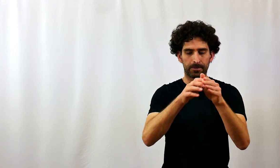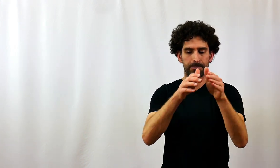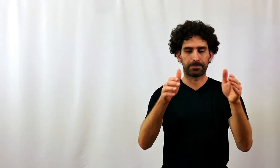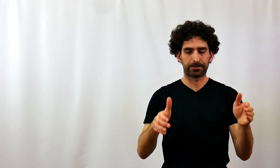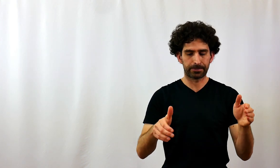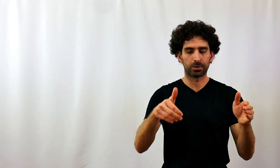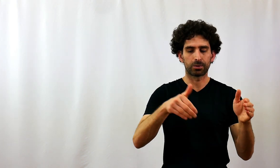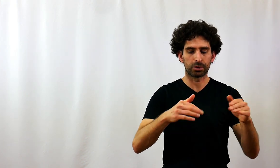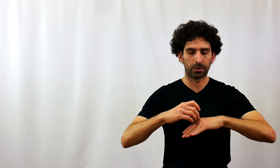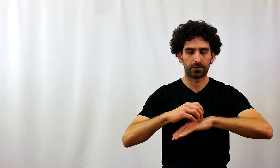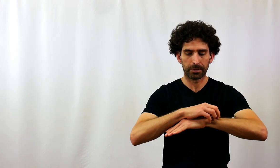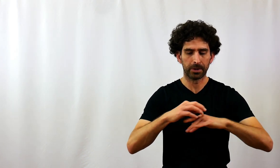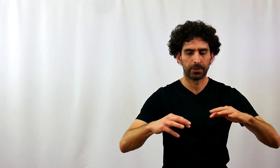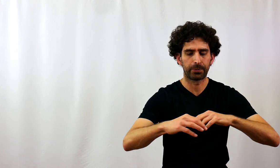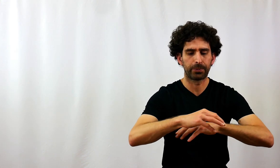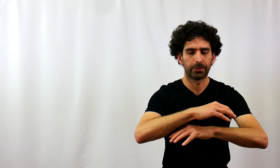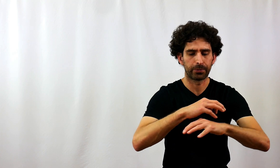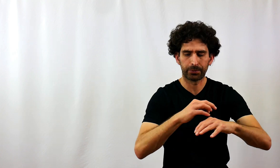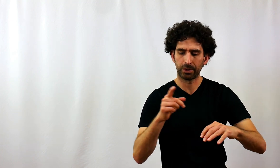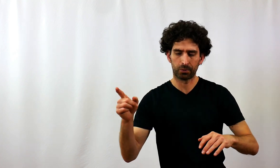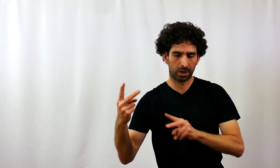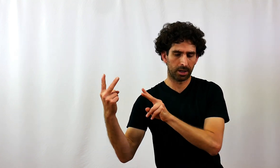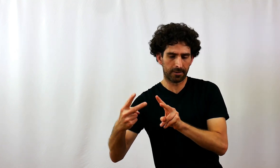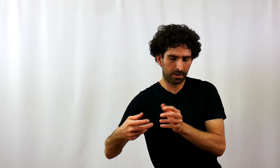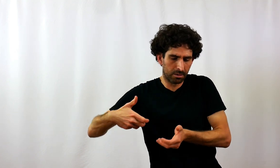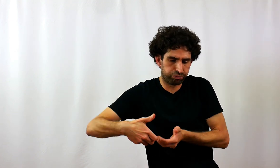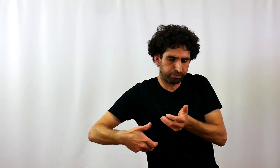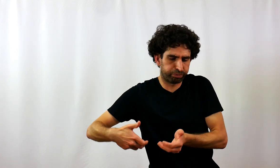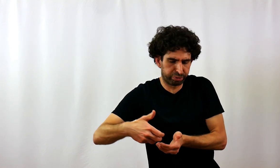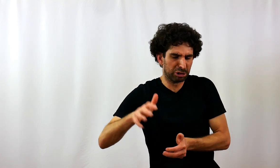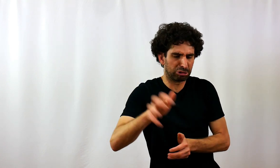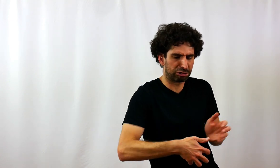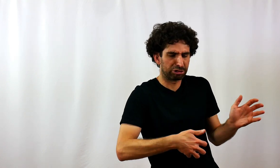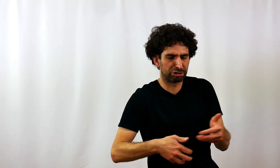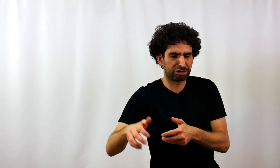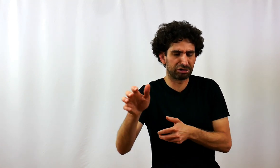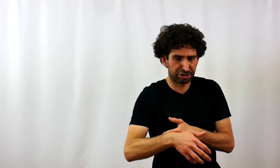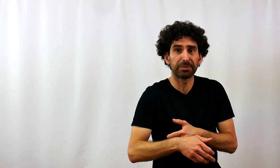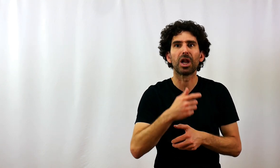Une fourmilière contient des fourmis. Un tamanoir s'approche et éventre la fourmilière avec ses griffes.